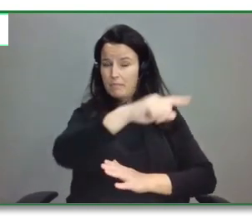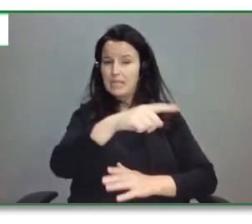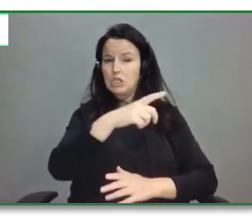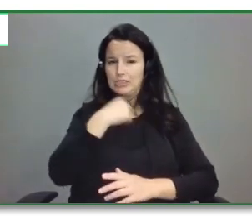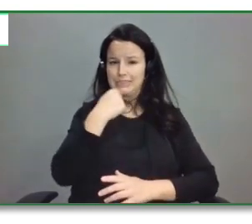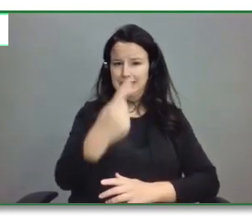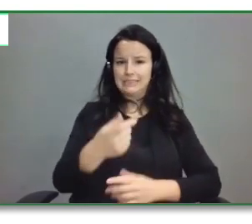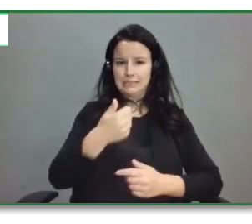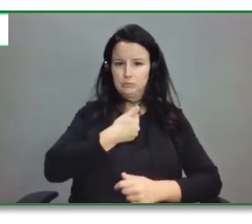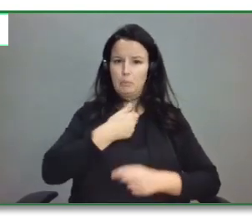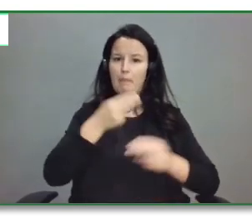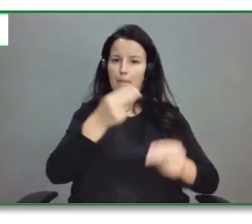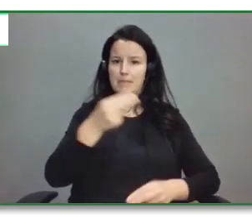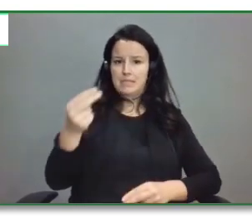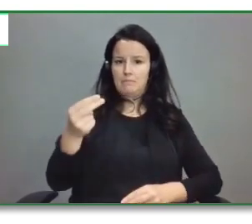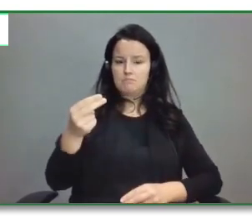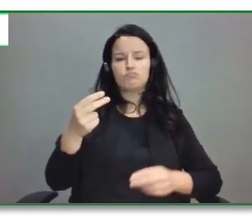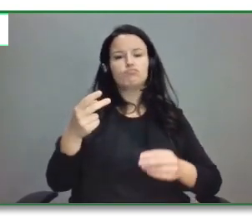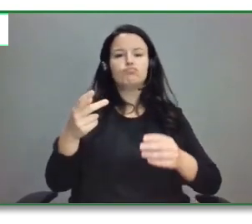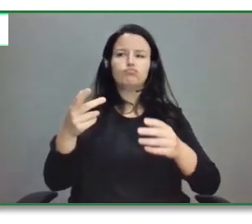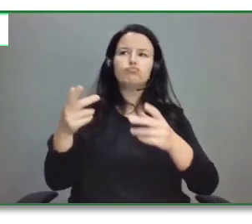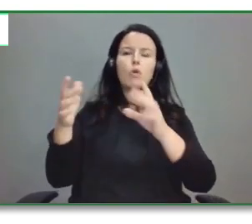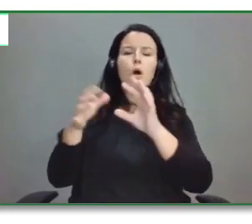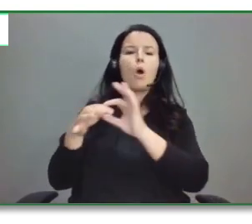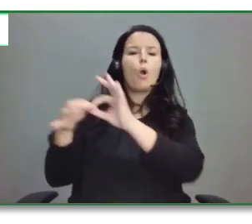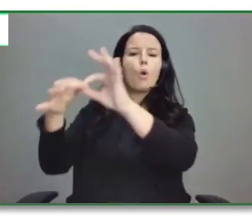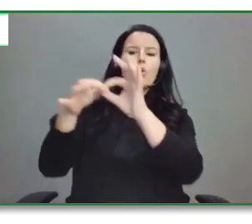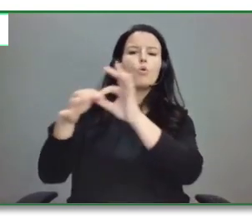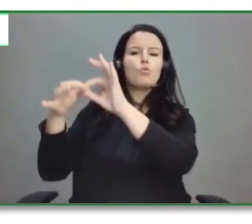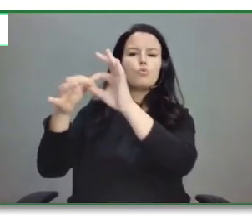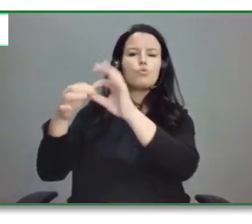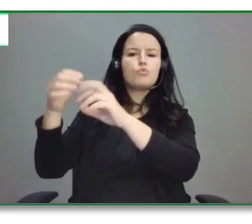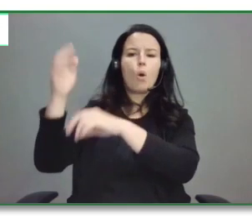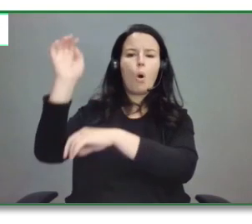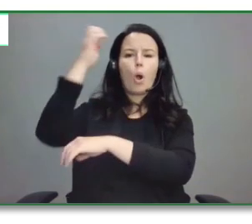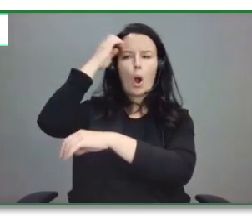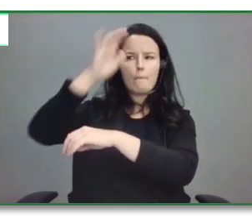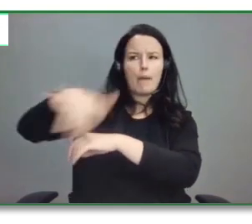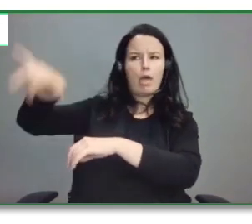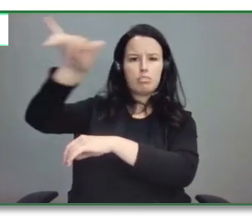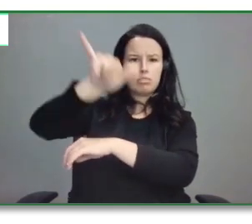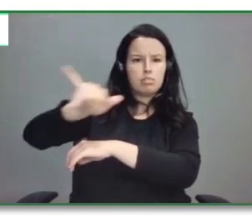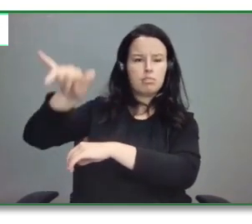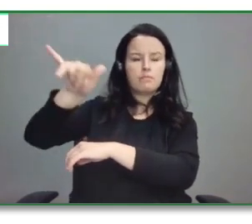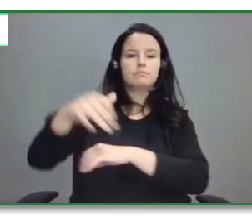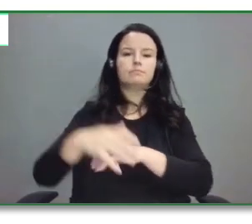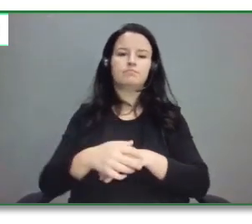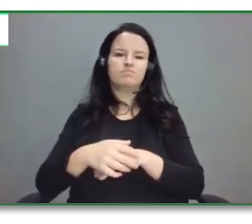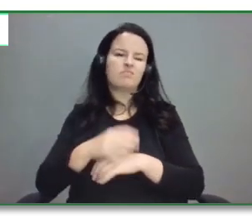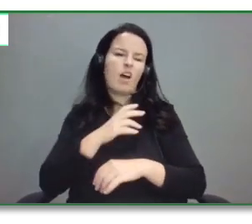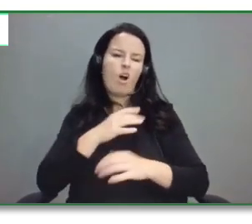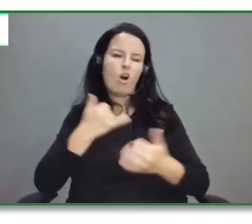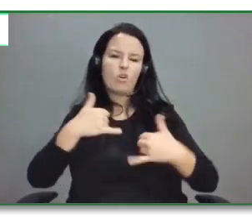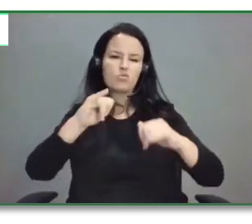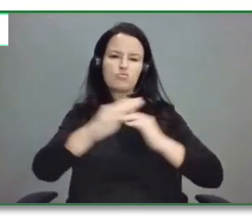ce qui similaire à l'ensemble de l'Union européenne l'Union consciente qu'il existe encore des barrières qui